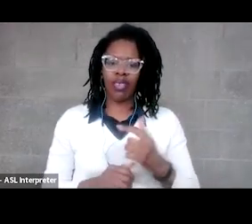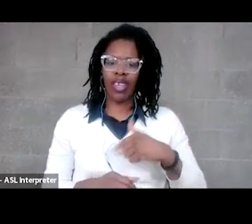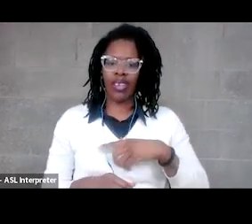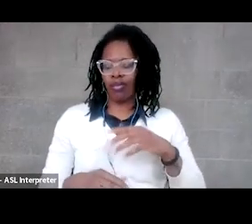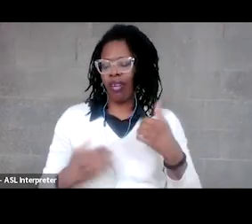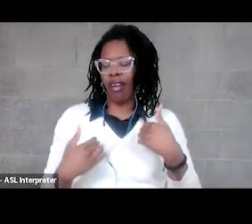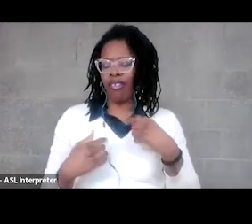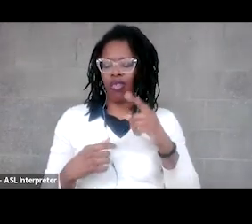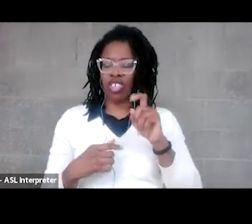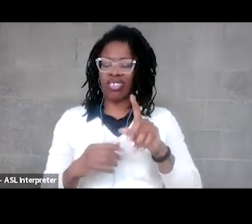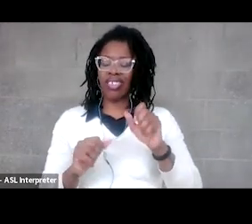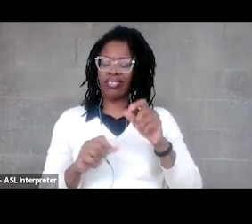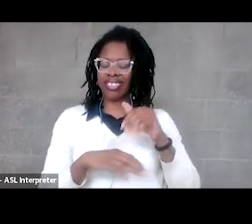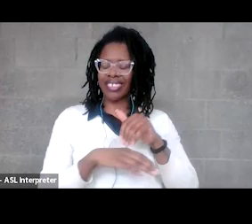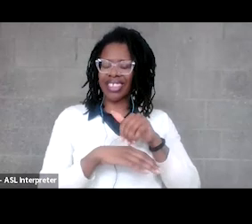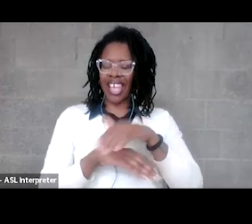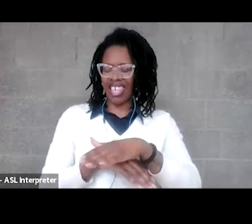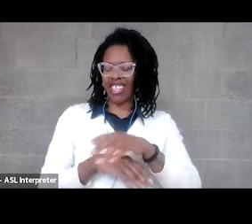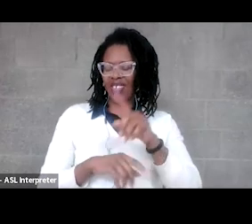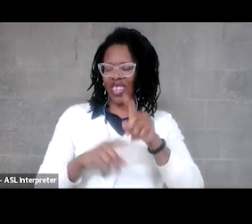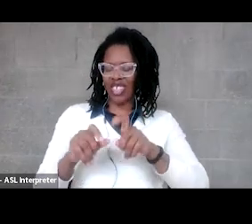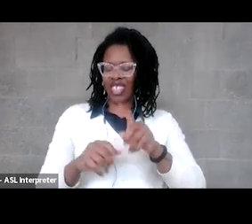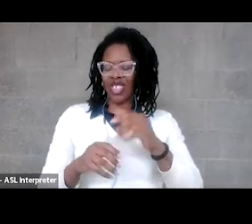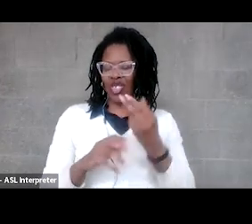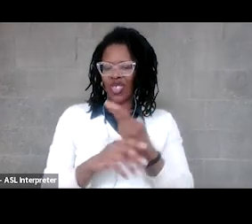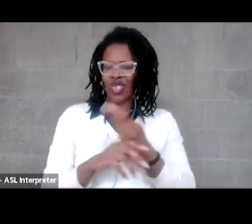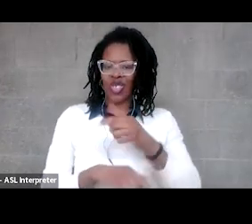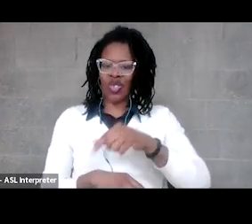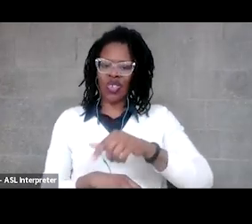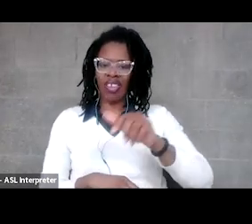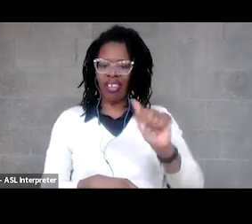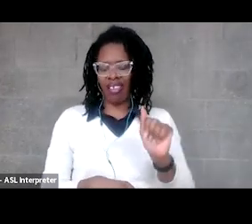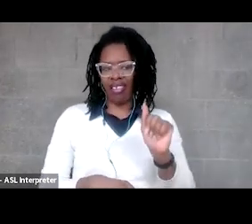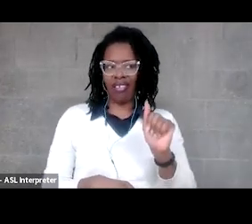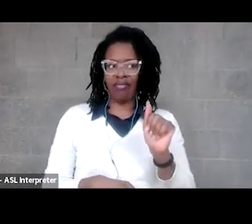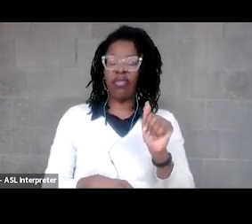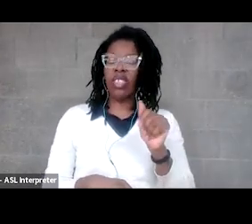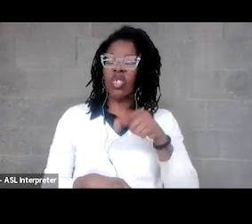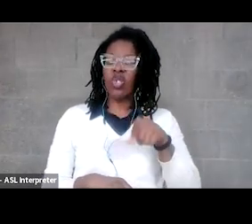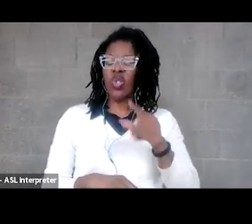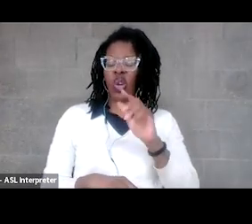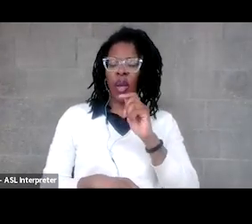por lo que pueden enviarlas utilizando la función de preguntas y respuestas. Están en modo solo escucha, por lo que sus líneas estarán en silencio